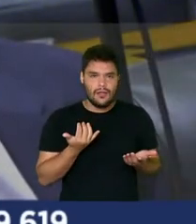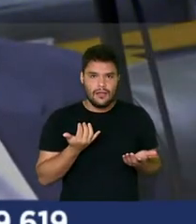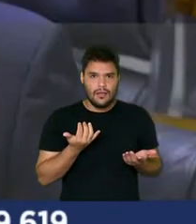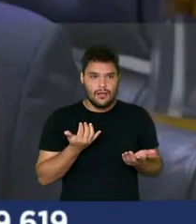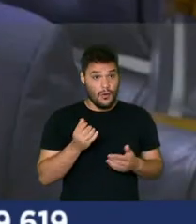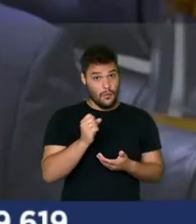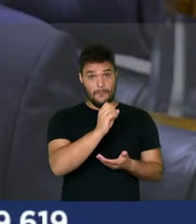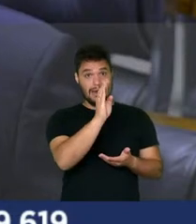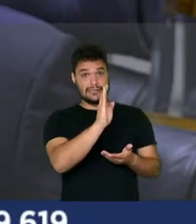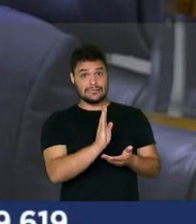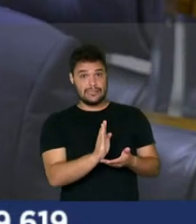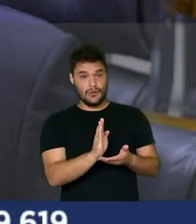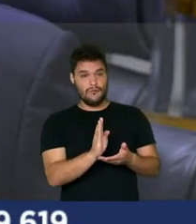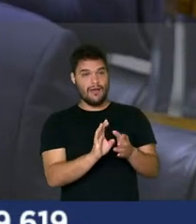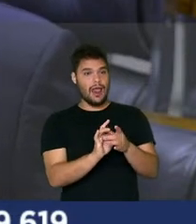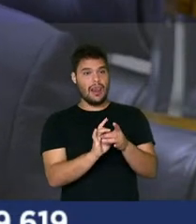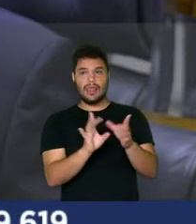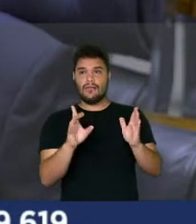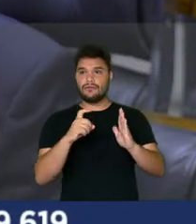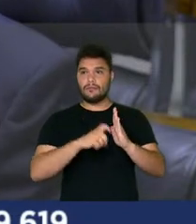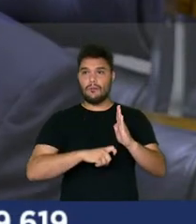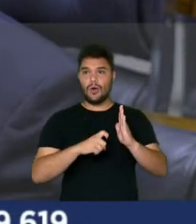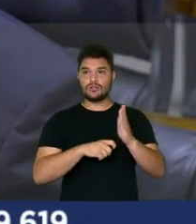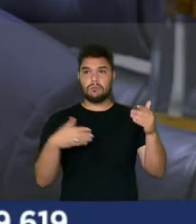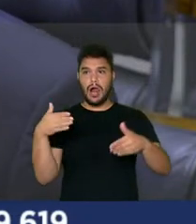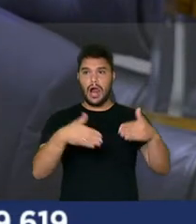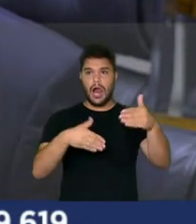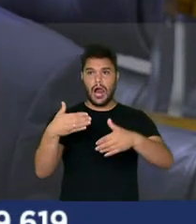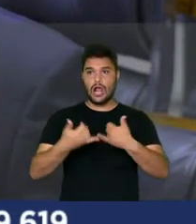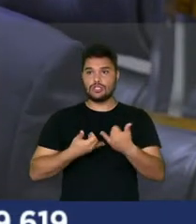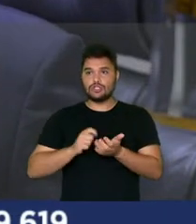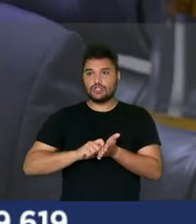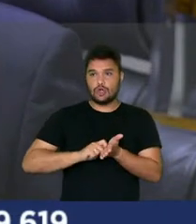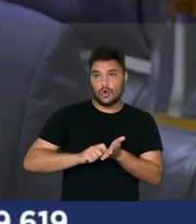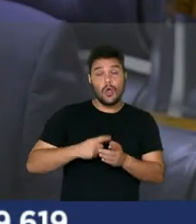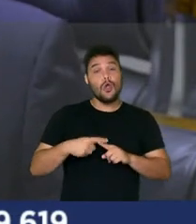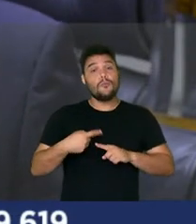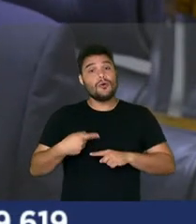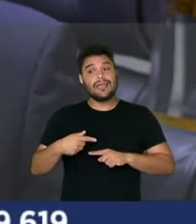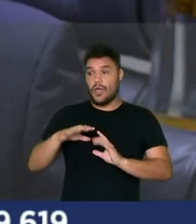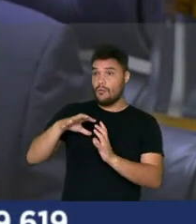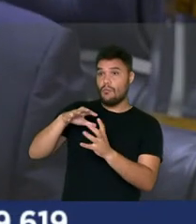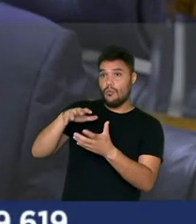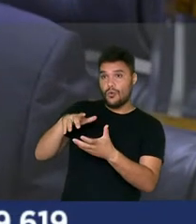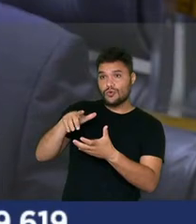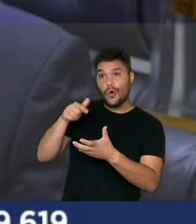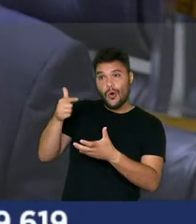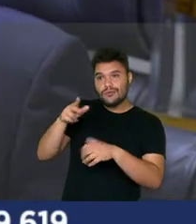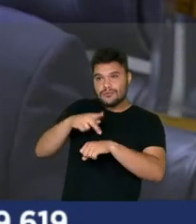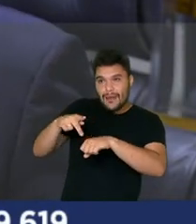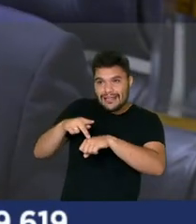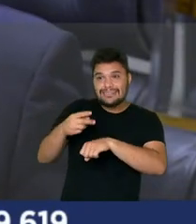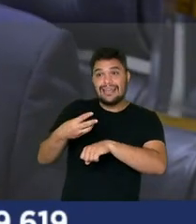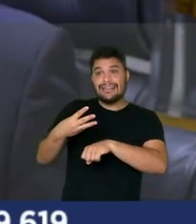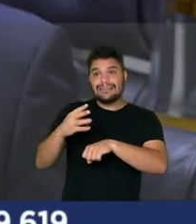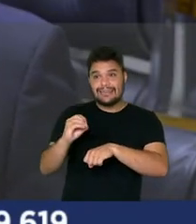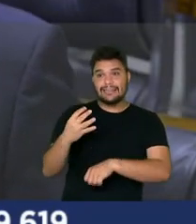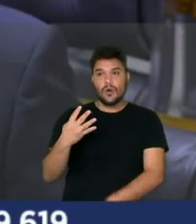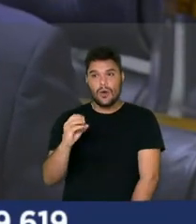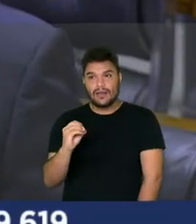17%, DESCULPEM, VAI TRANSFORMAR O BRASIL NO PARAÍSO FISCAL DOS JOGOS PORQUE O MUNDO INTEIRO ADOTA